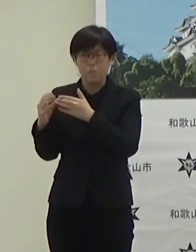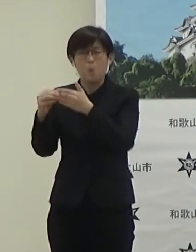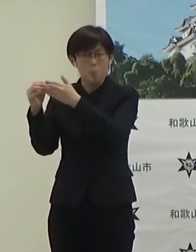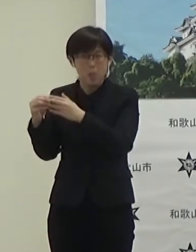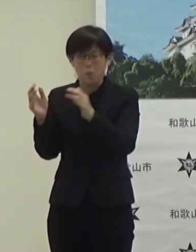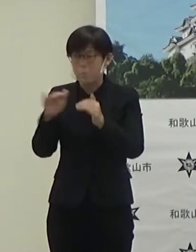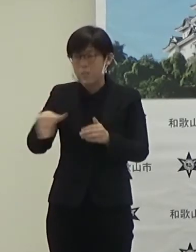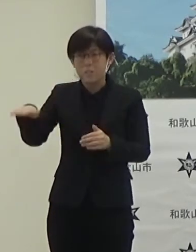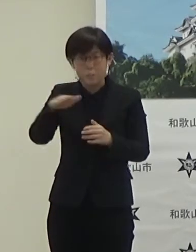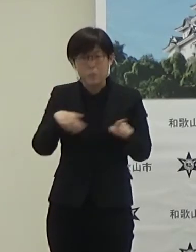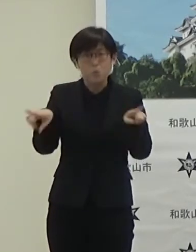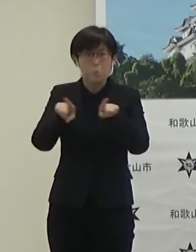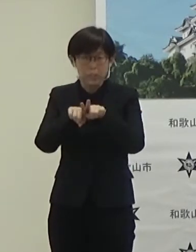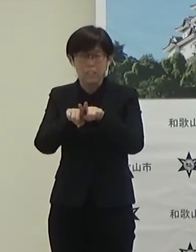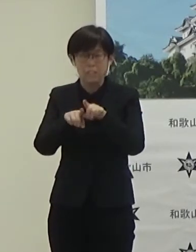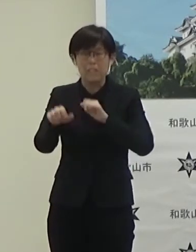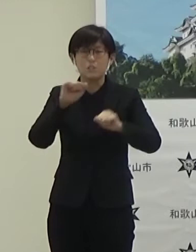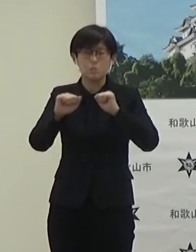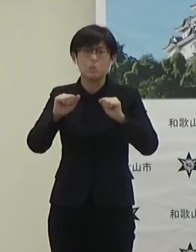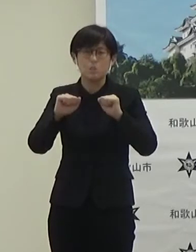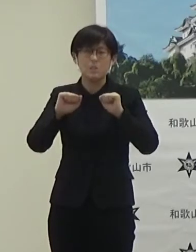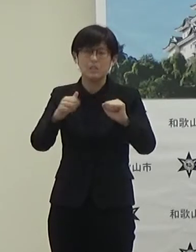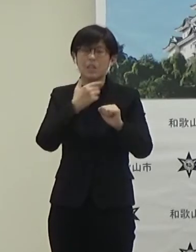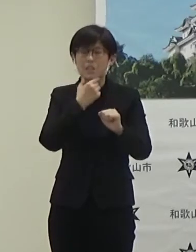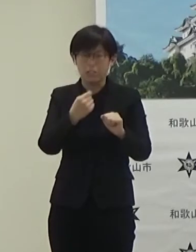活動をやっていきたいと思って ます